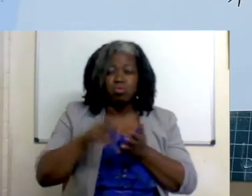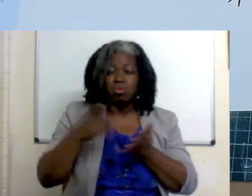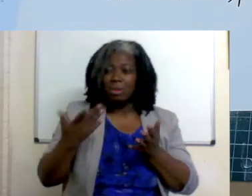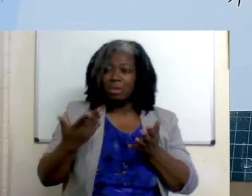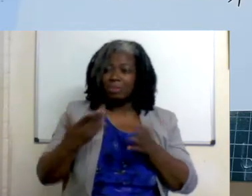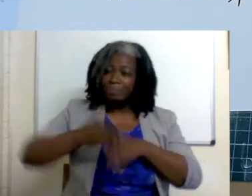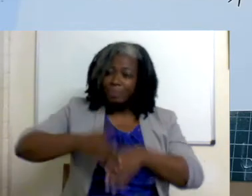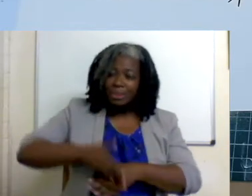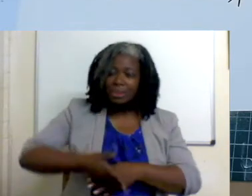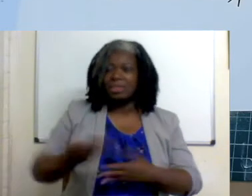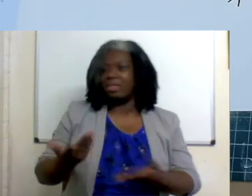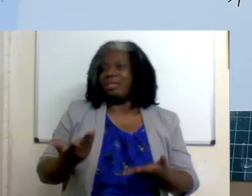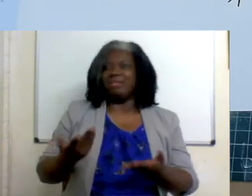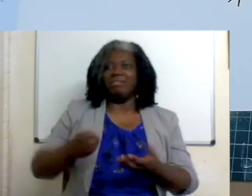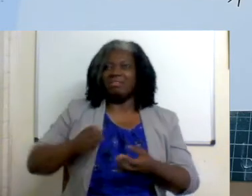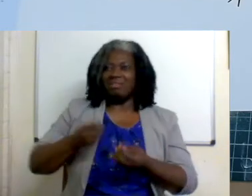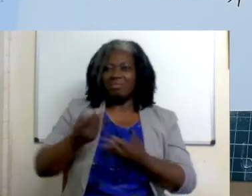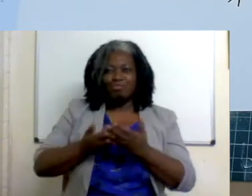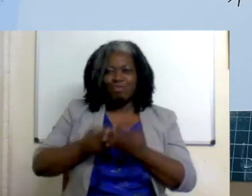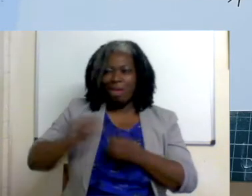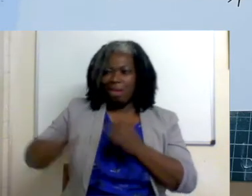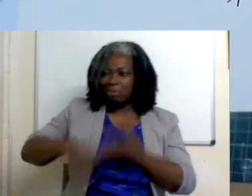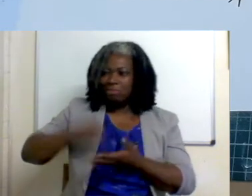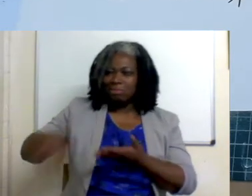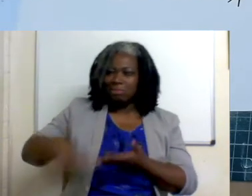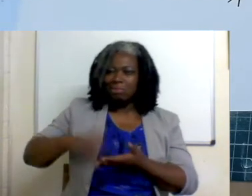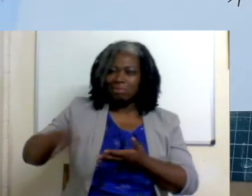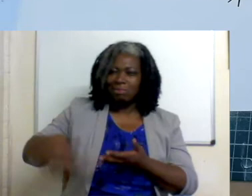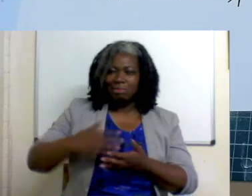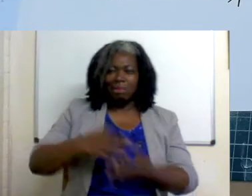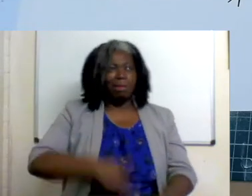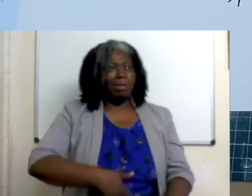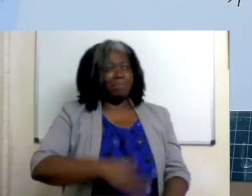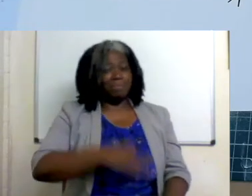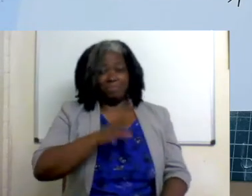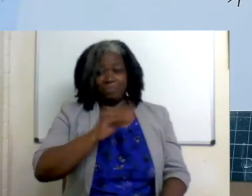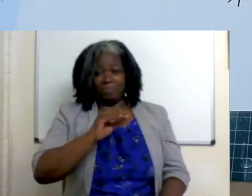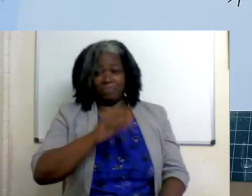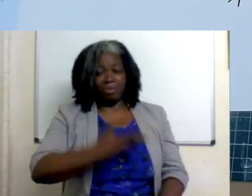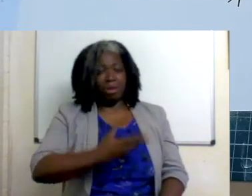Tato kachna je tak tlusta a plna chleba, ze si muze myslet,